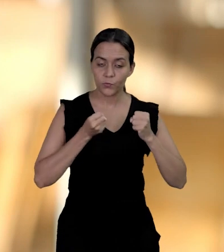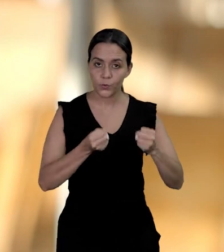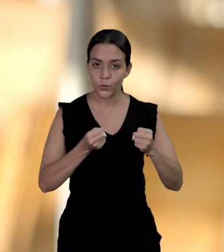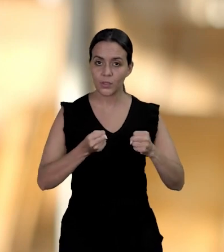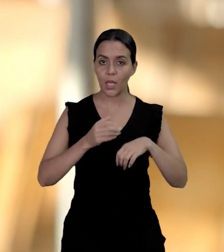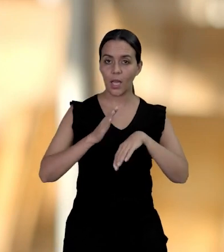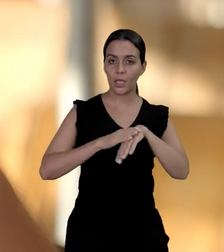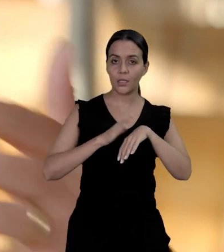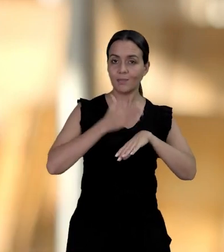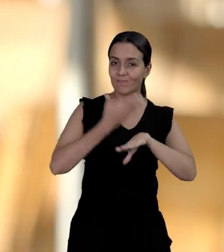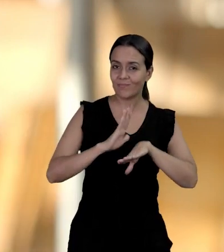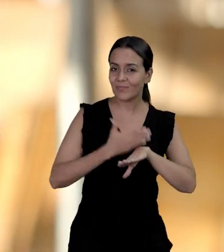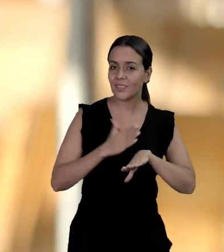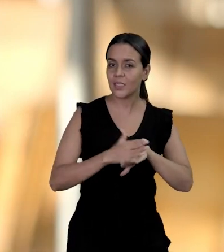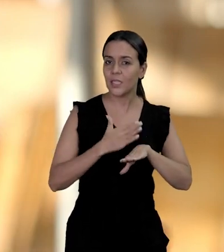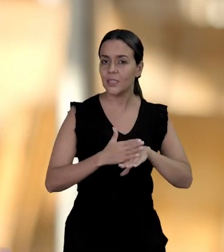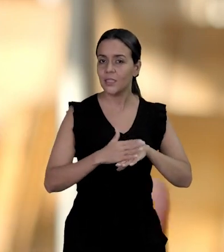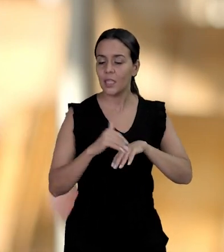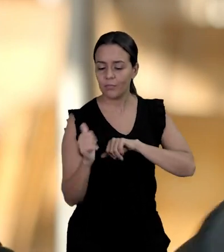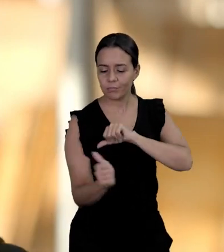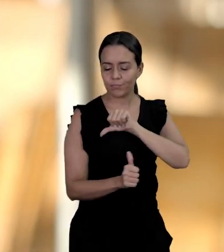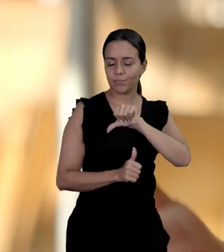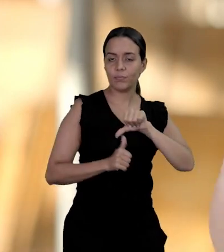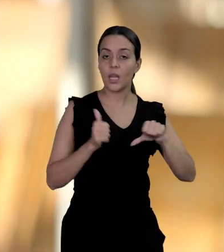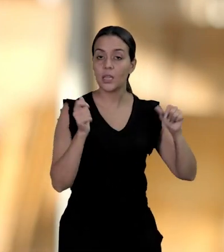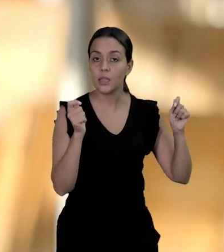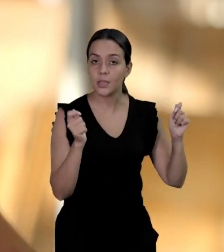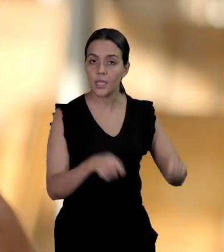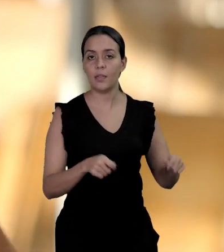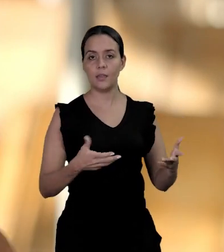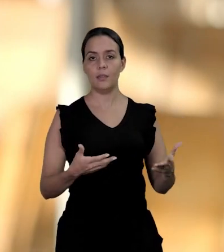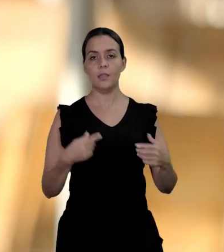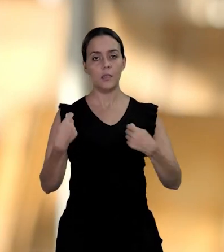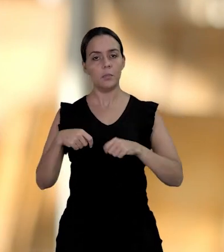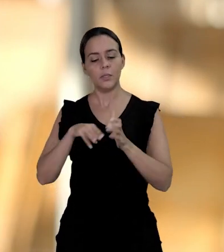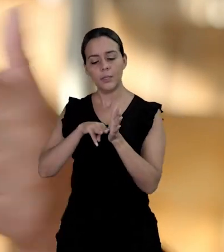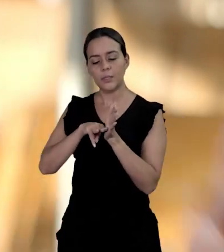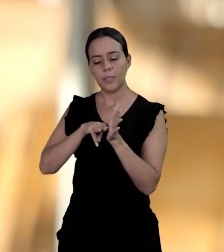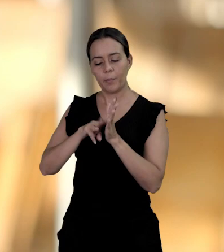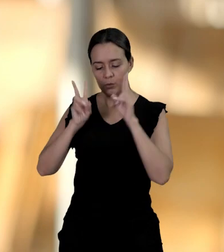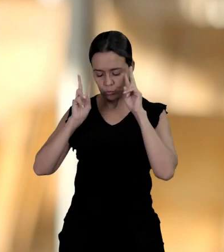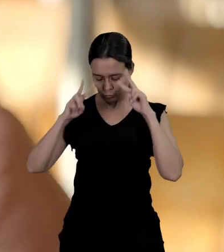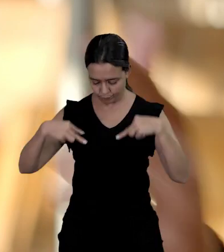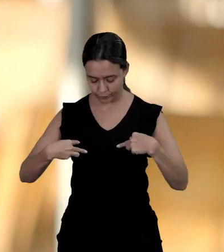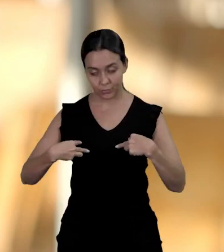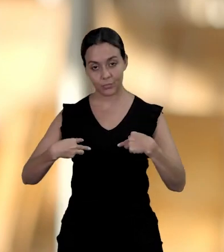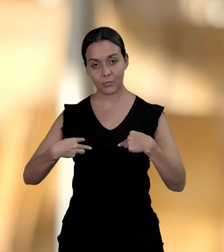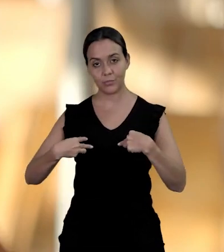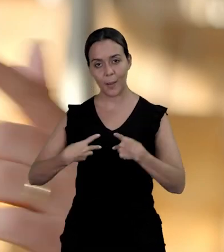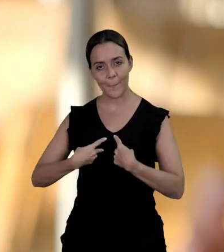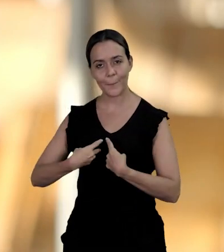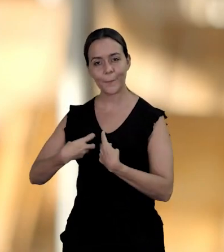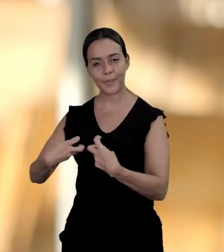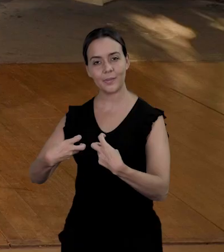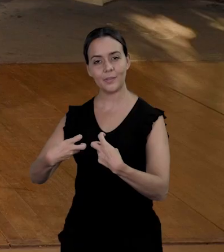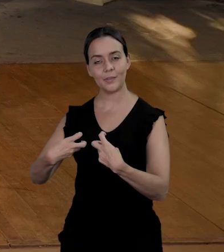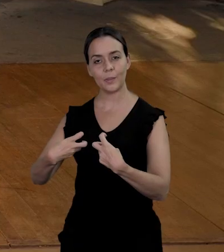A se refletir, encenar, no sentido não de ser uma algo descolado, mas de desenvolver um método de auto-observação. É.